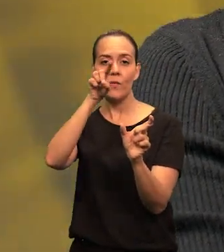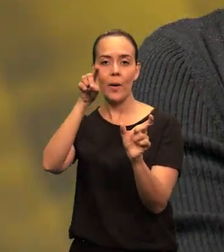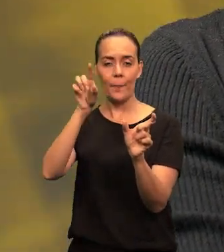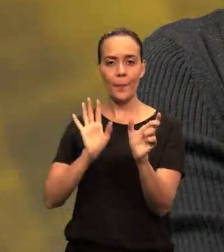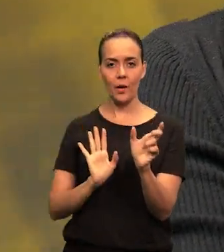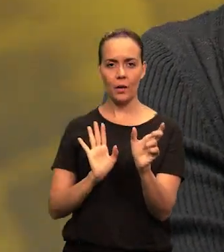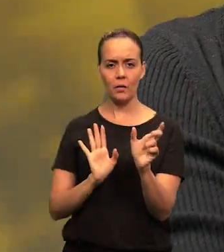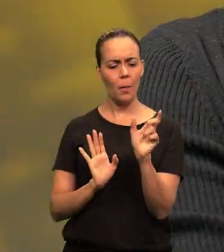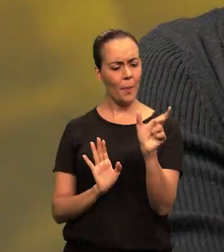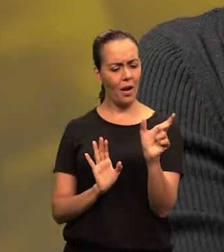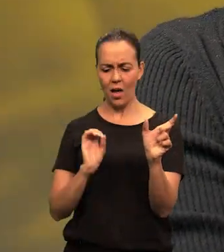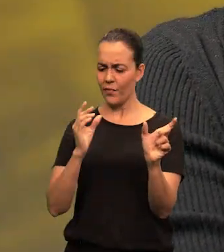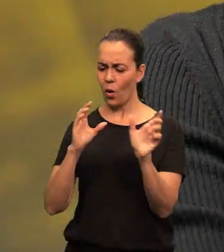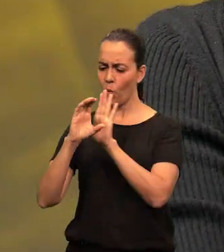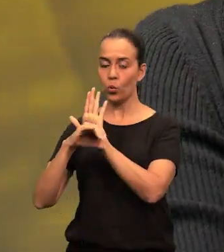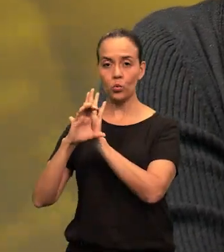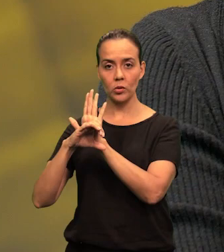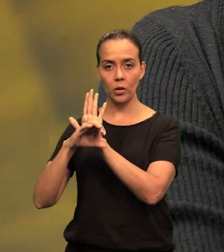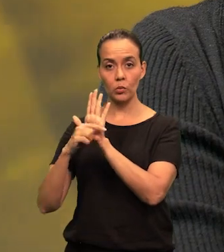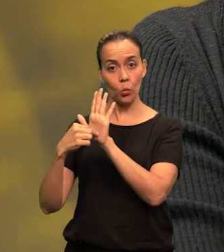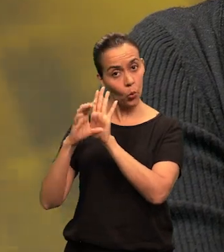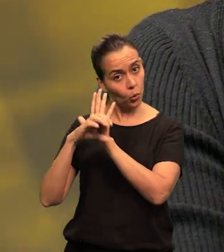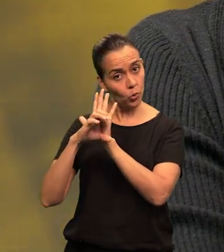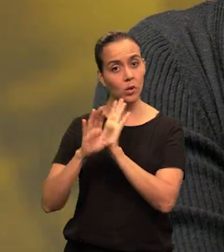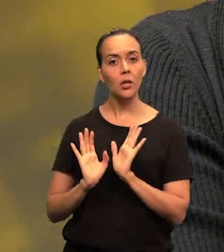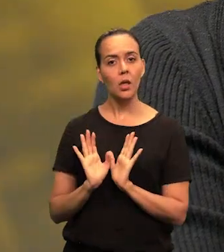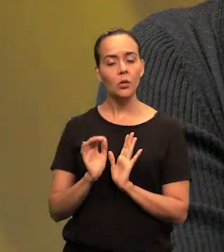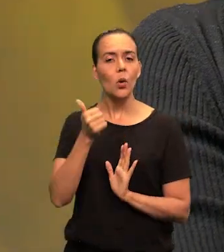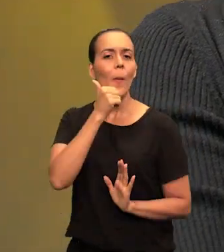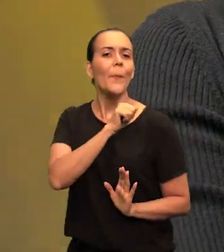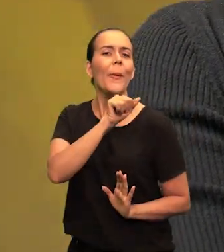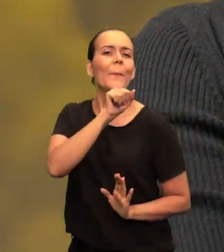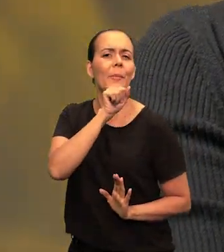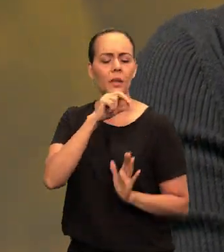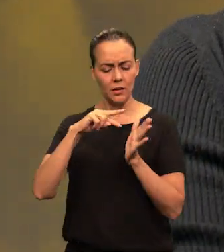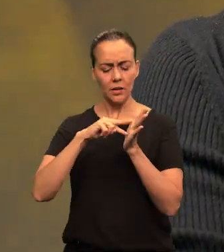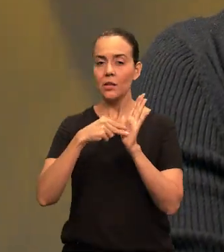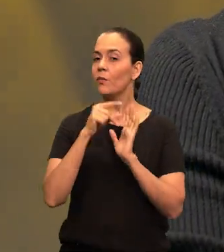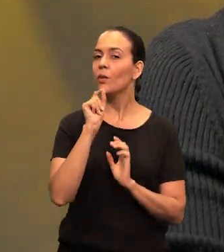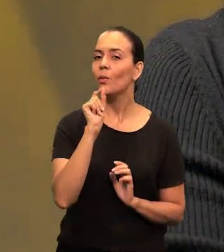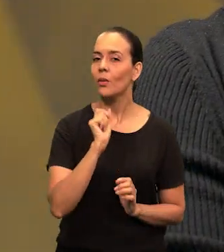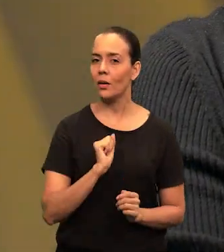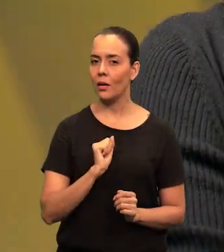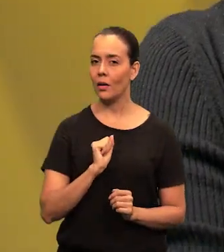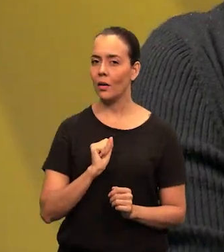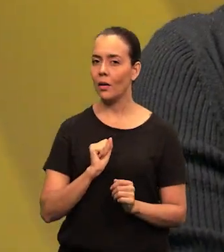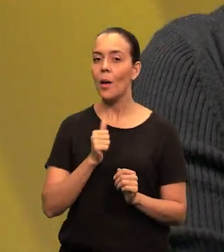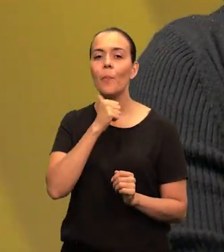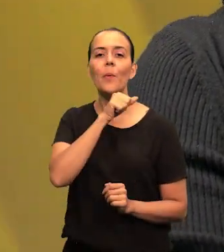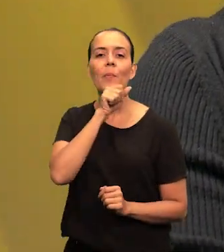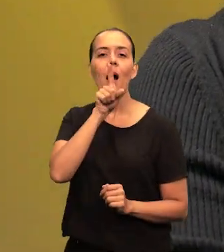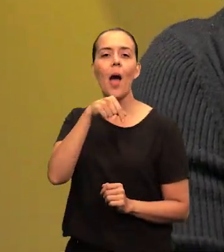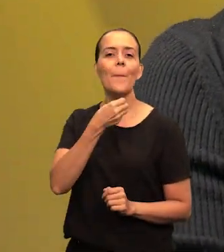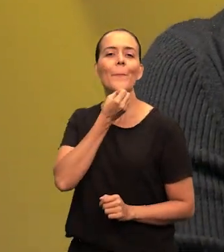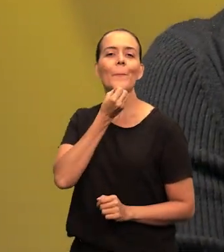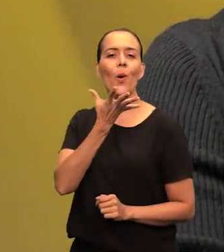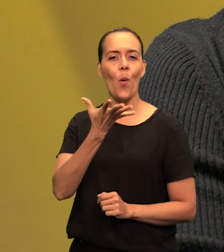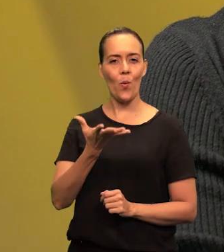A palavra "mãe" é uma palavra ou um conceito? É um conceito. Ser mãe é o que mesmo? Ser mãe é ser boa.